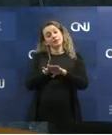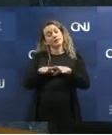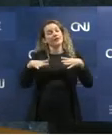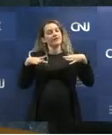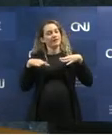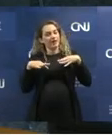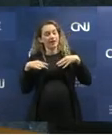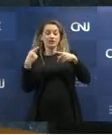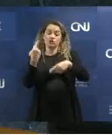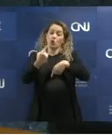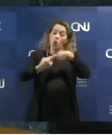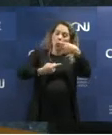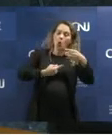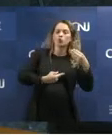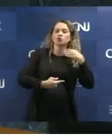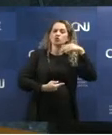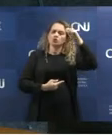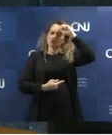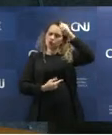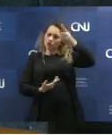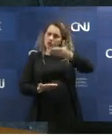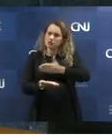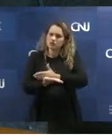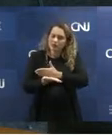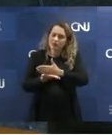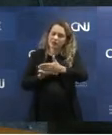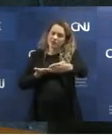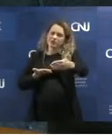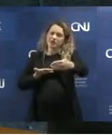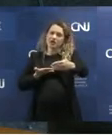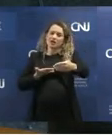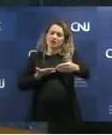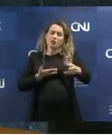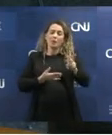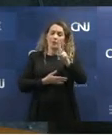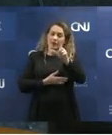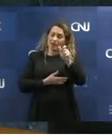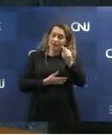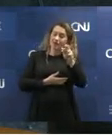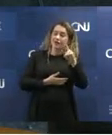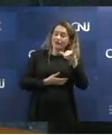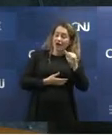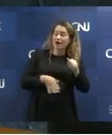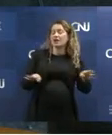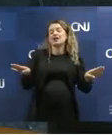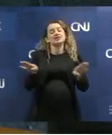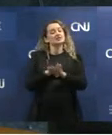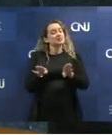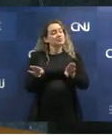passaram pela vara e também não atuaram no feito.